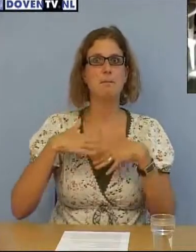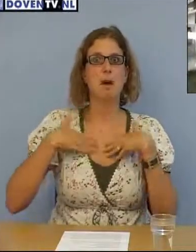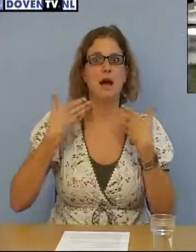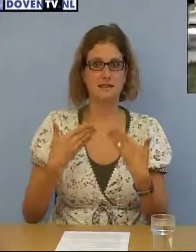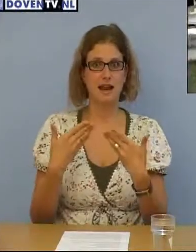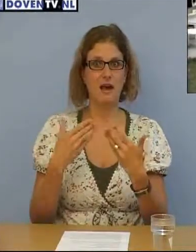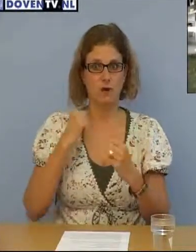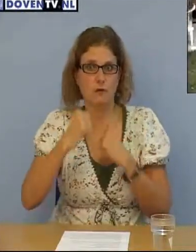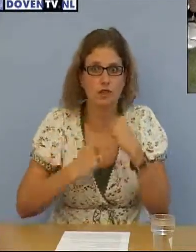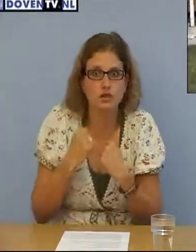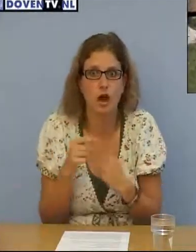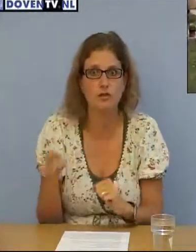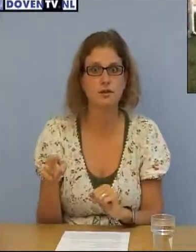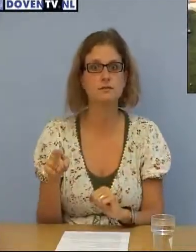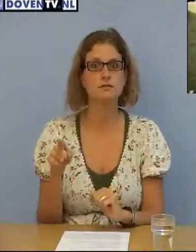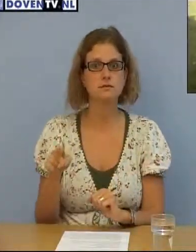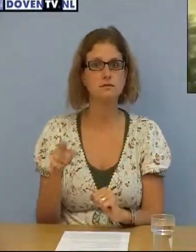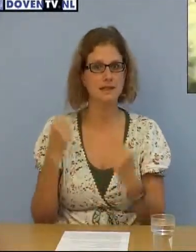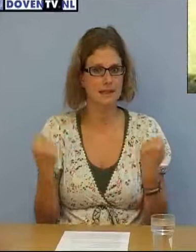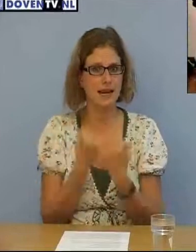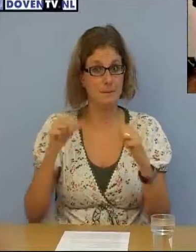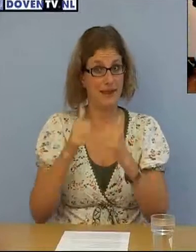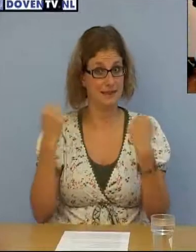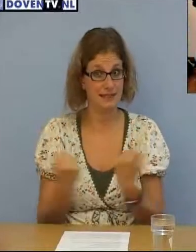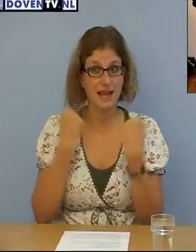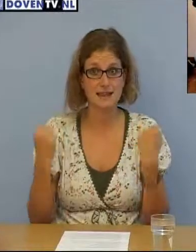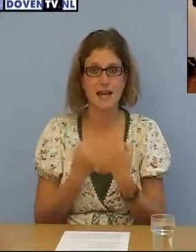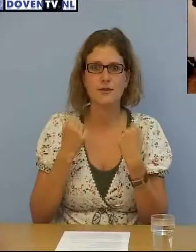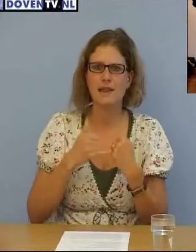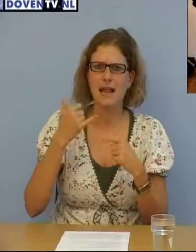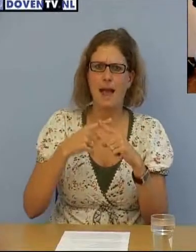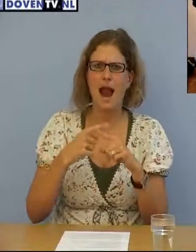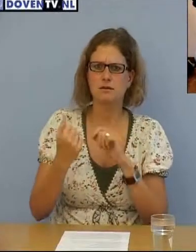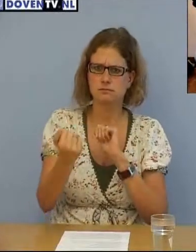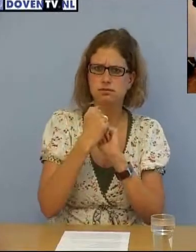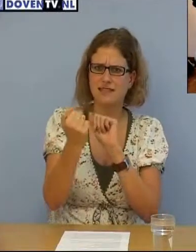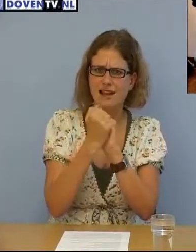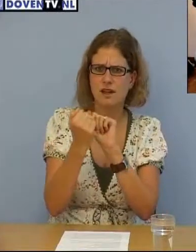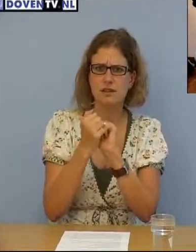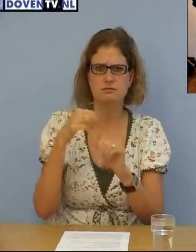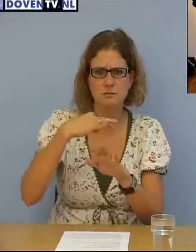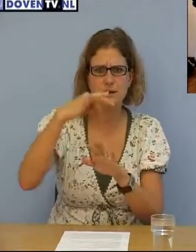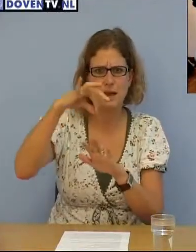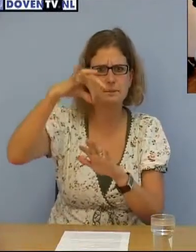voor het worstelen. Hij begon te trainen en nadat hij vele malen door zijn tegenstanders...